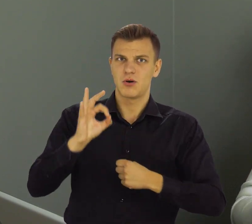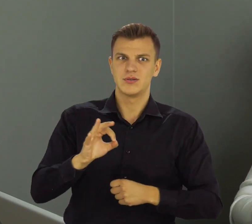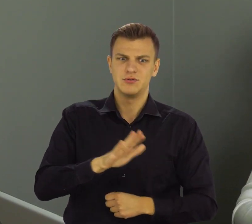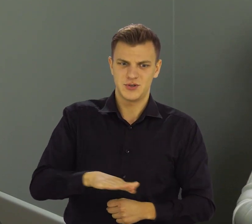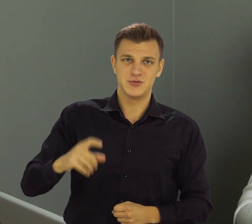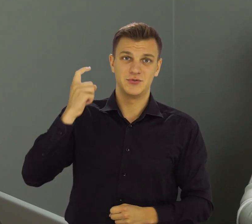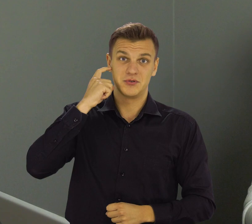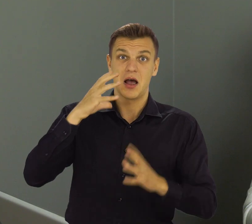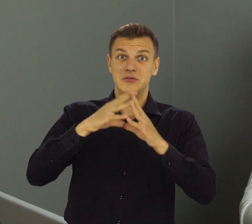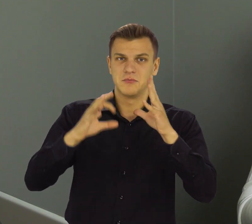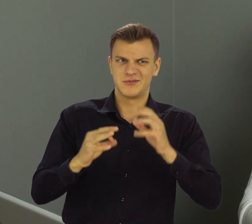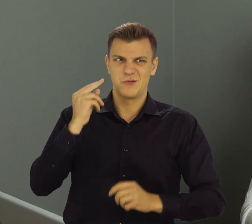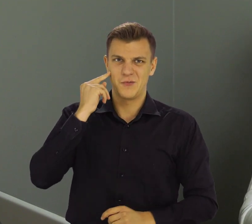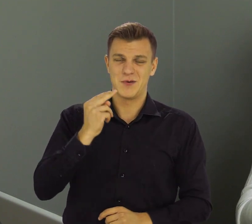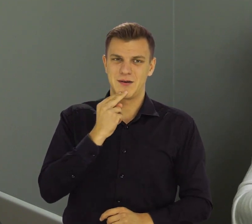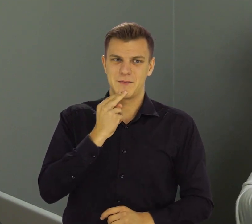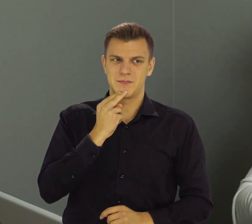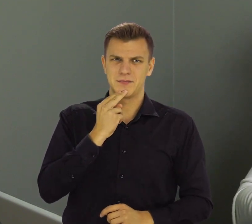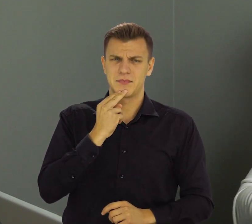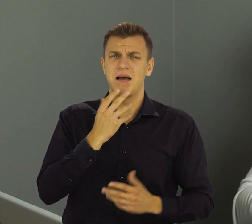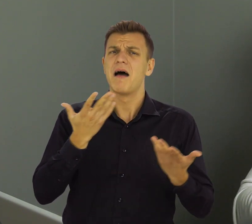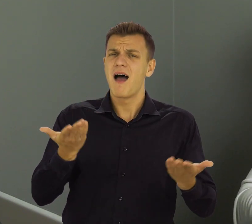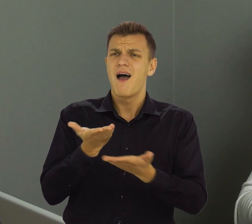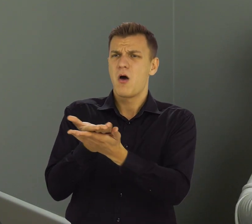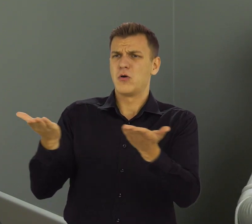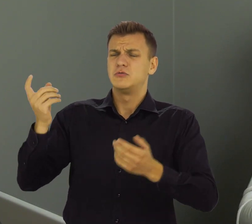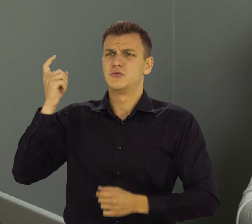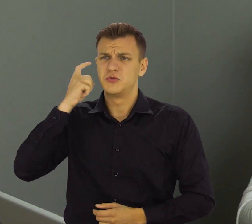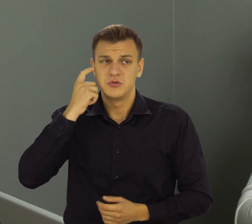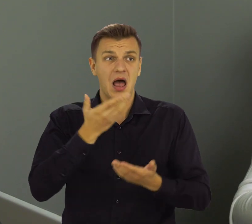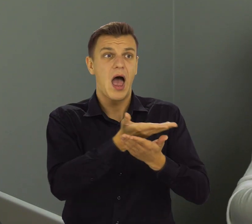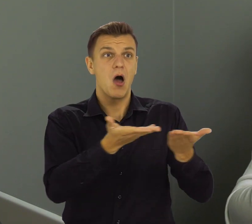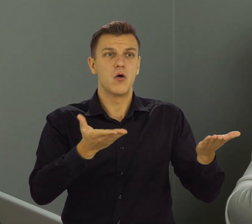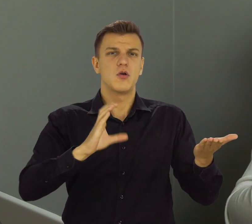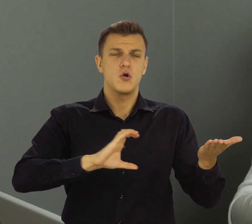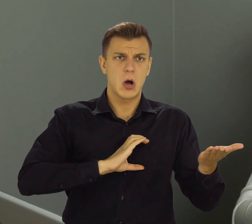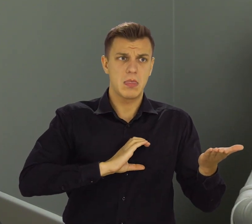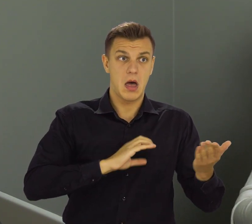CODA-ki to w zasadzie praktycznie niczym nieróżniący się ludzie słyszący, od innych słyszących.